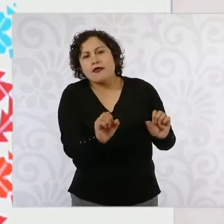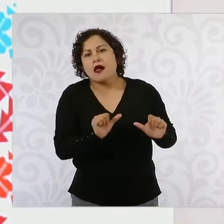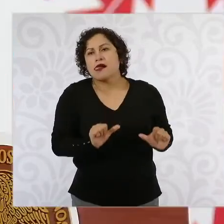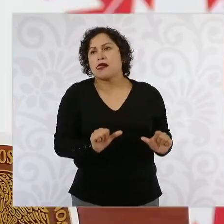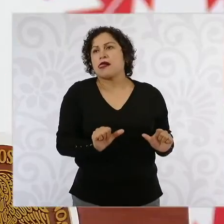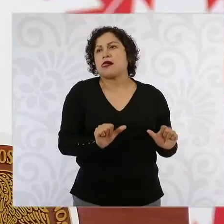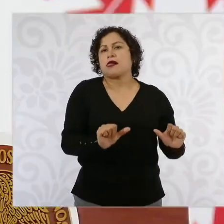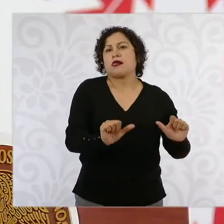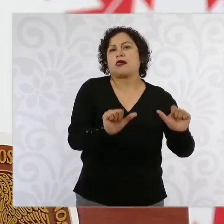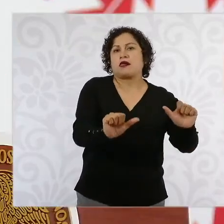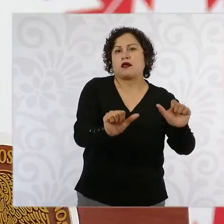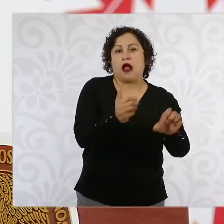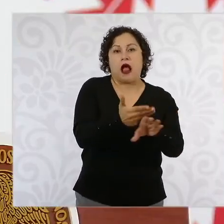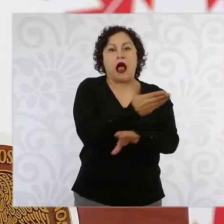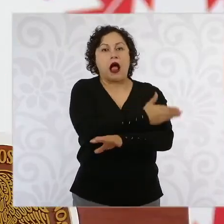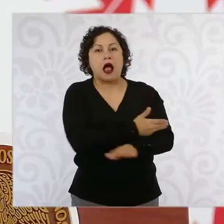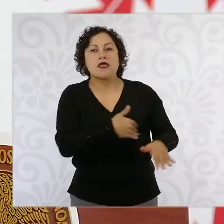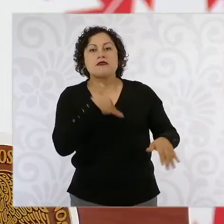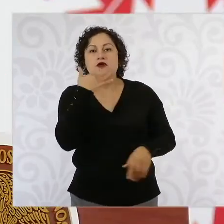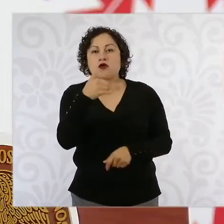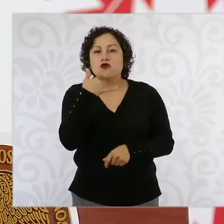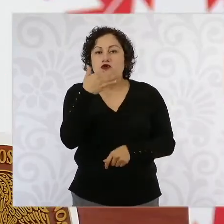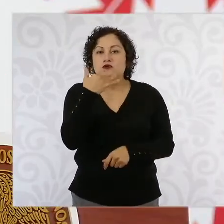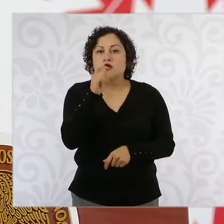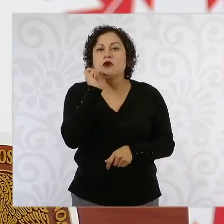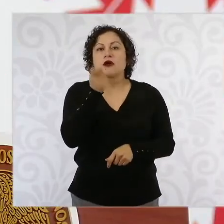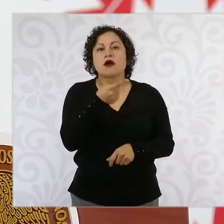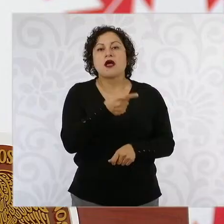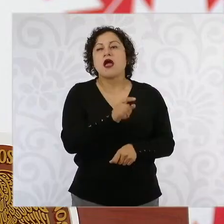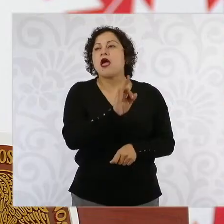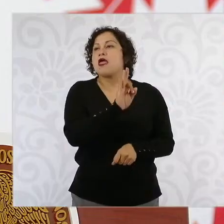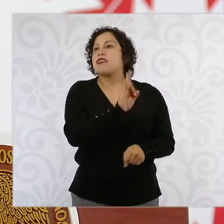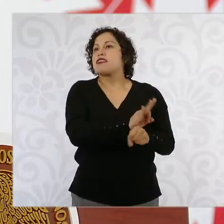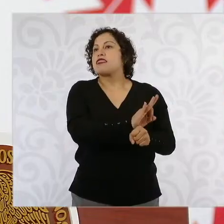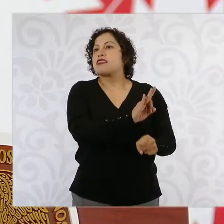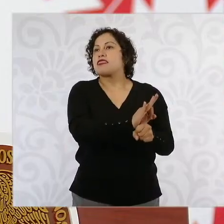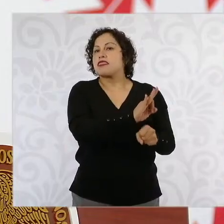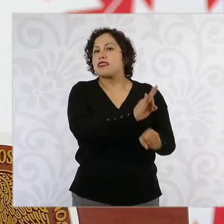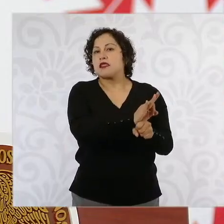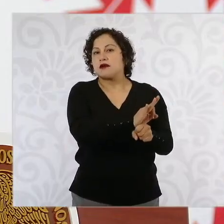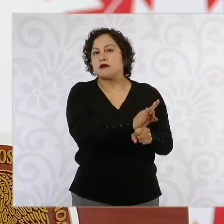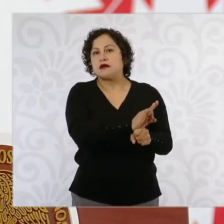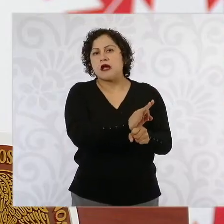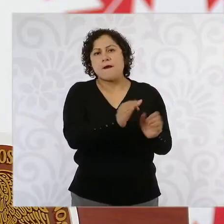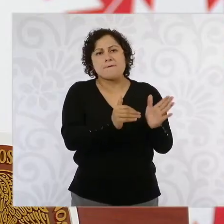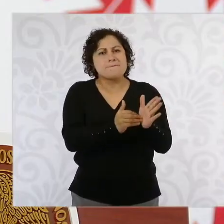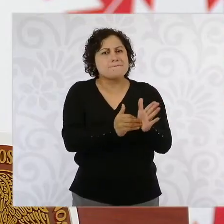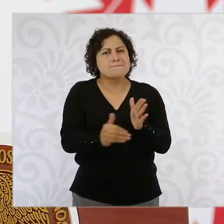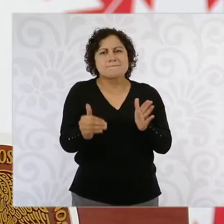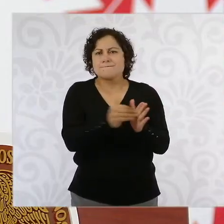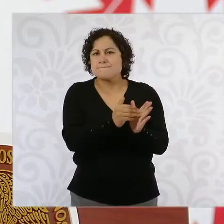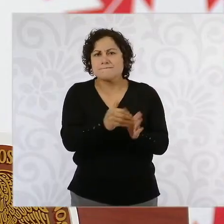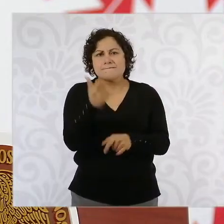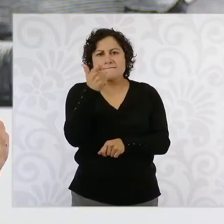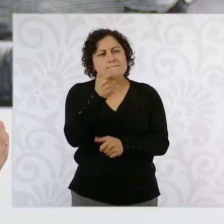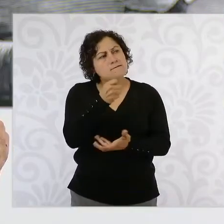de aquel momento fueron supuestamente rescatadas y se se les dieron miles de millones de pesos y